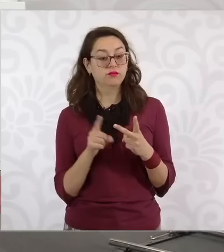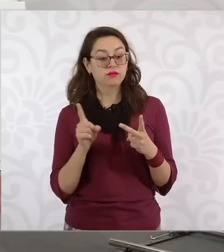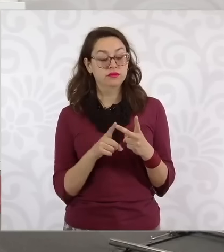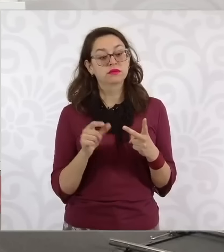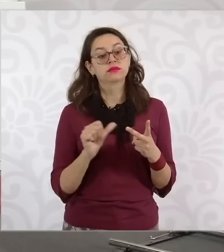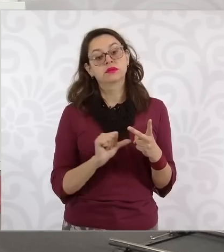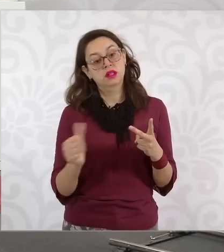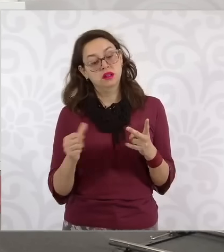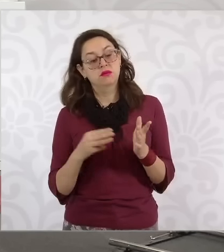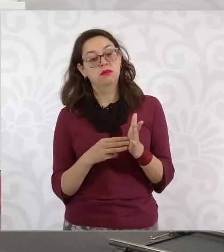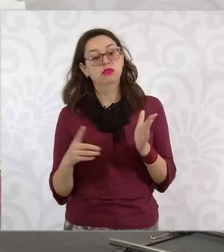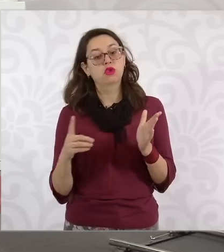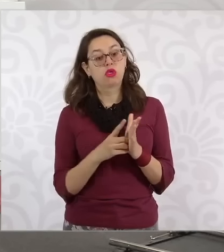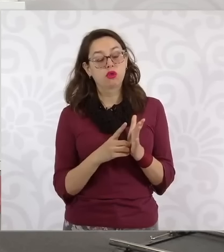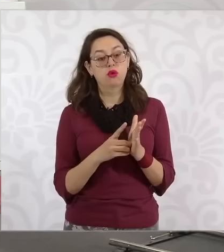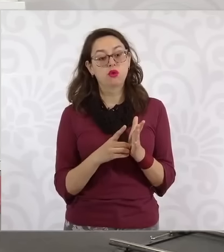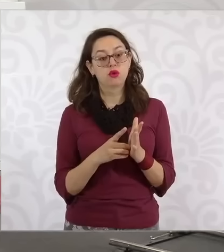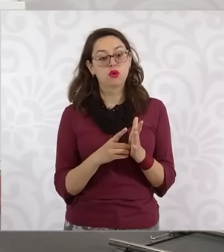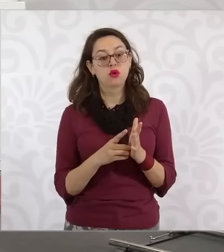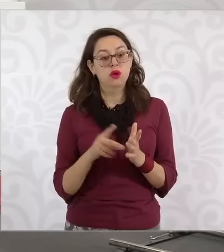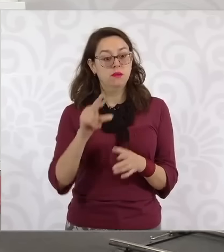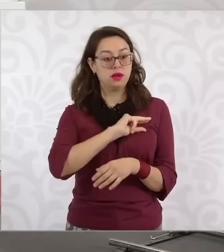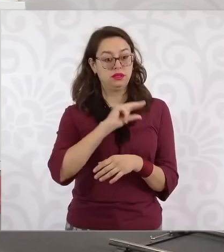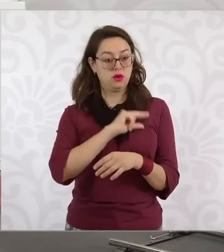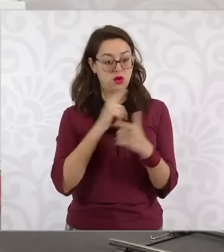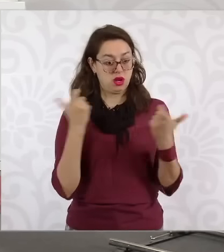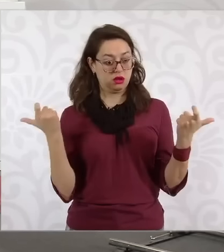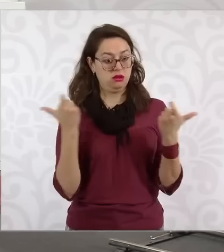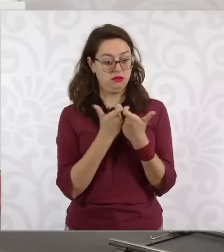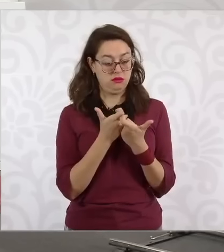vamos a tener para poder invertir junto con el sector privado, si pasamos a la siguiente esta